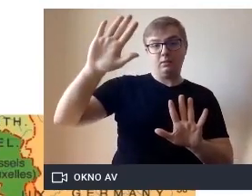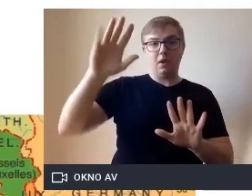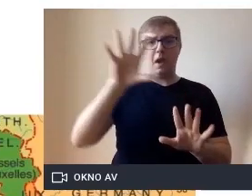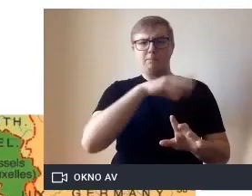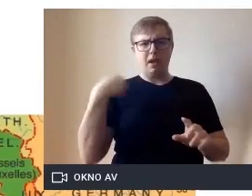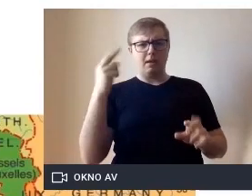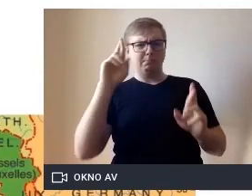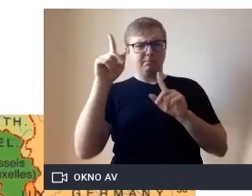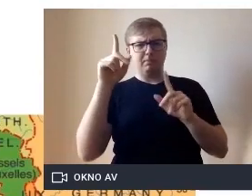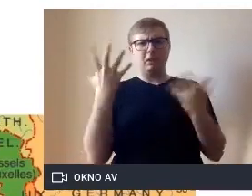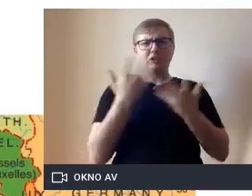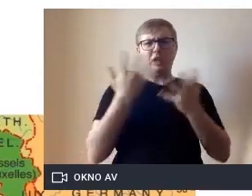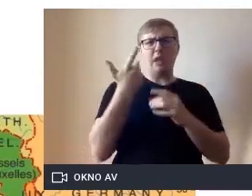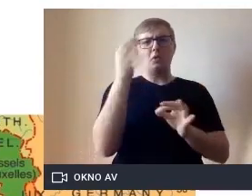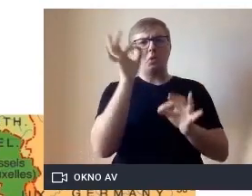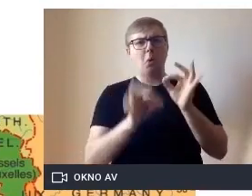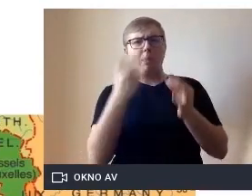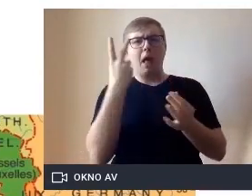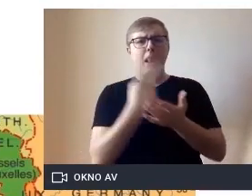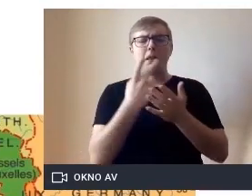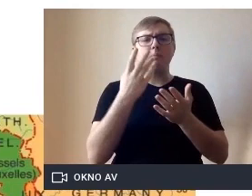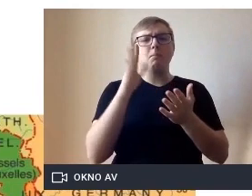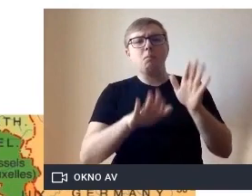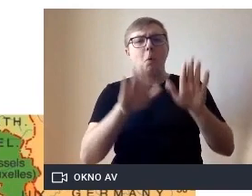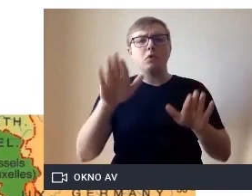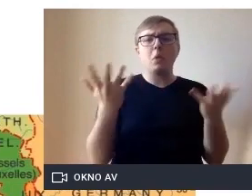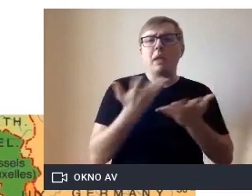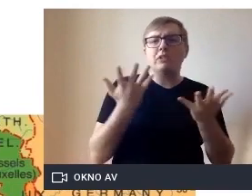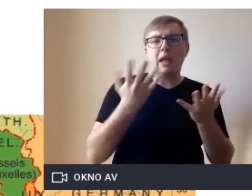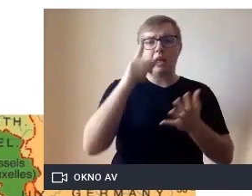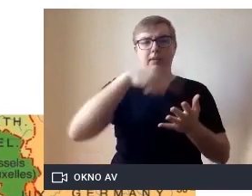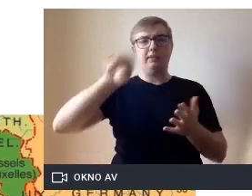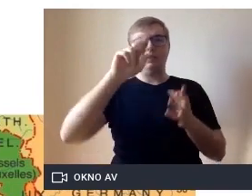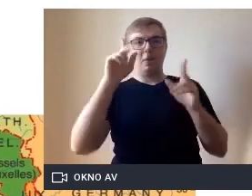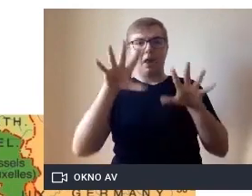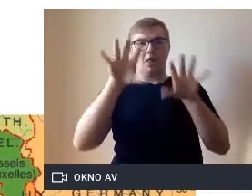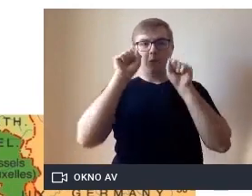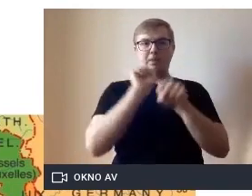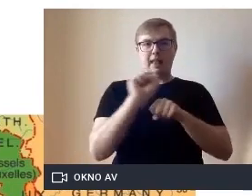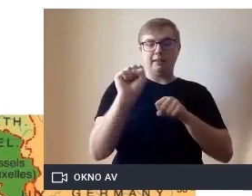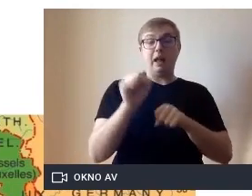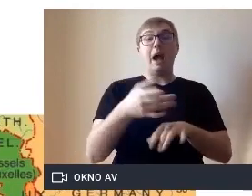A osoby Głuche zrozumieją, gdzie są dokładnie położone kraje.